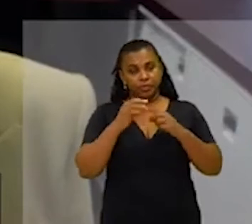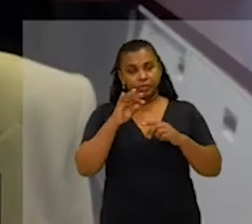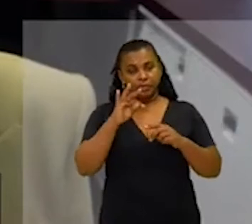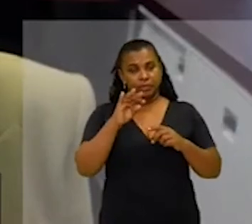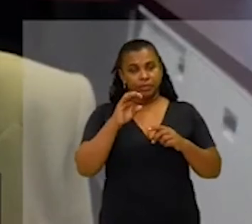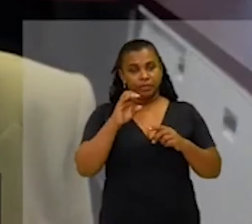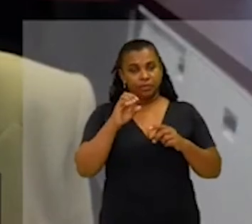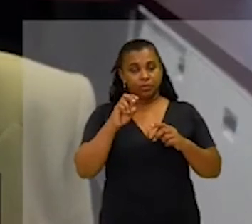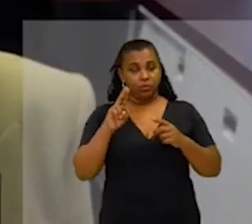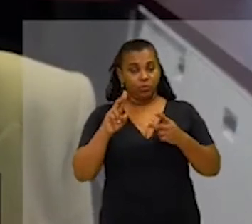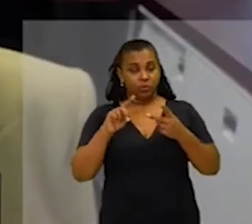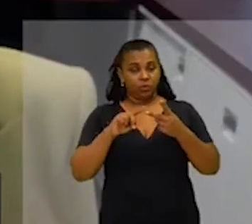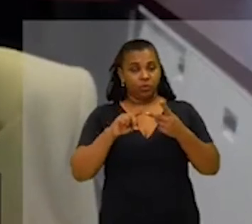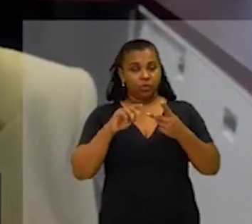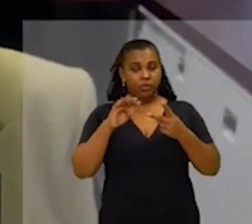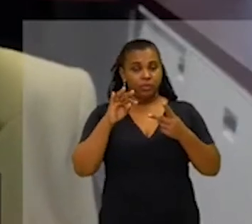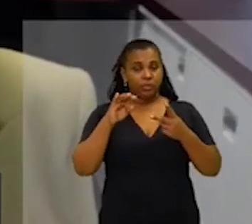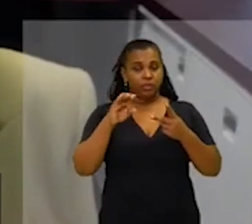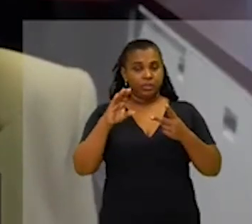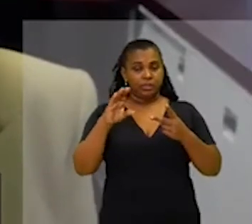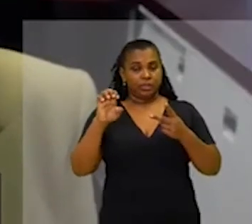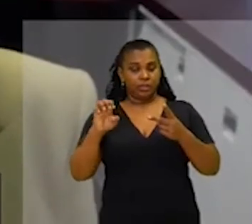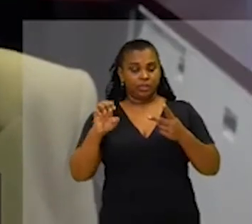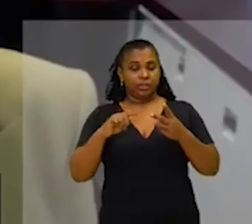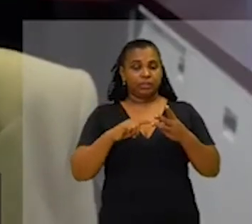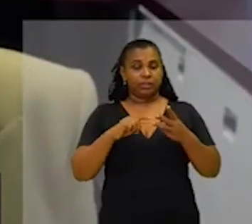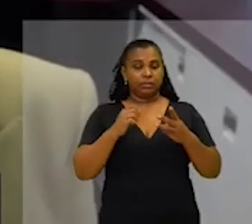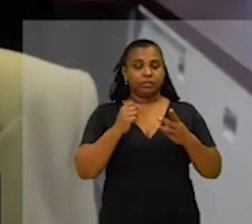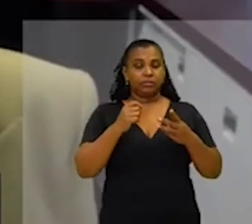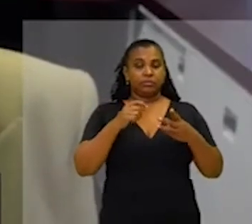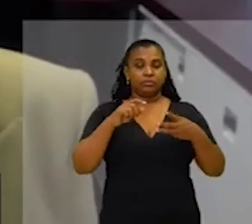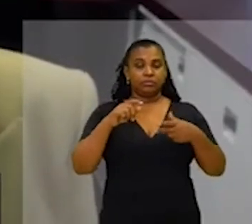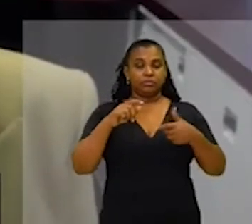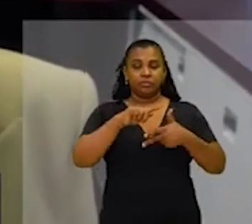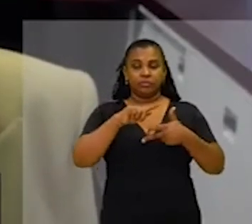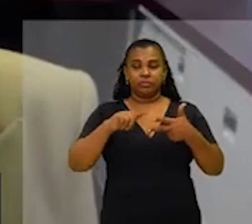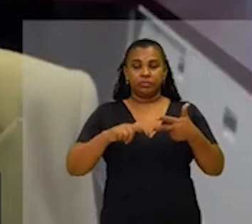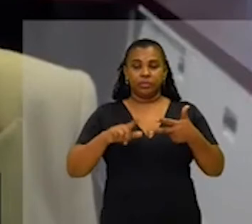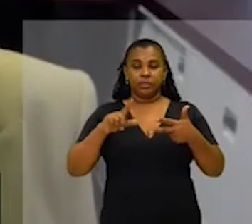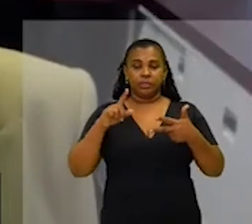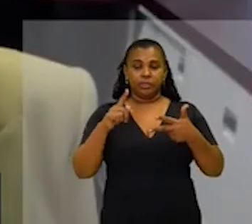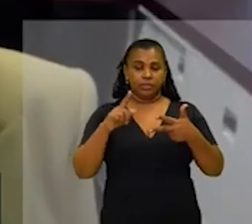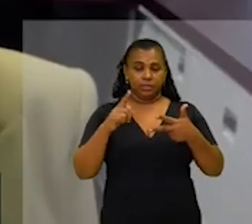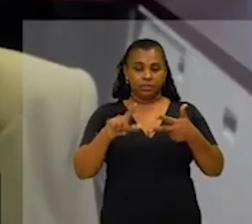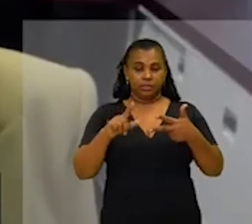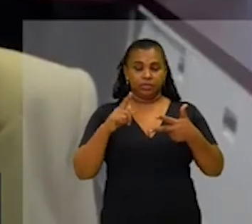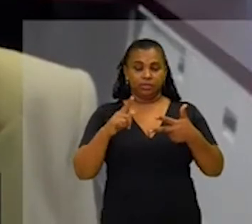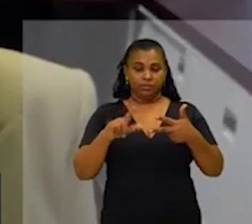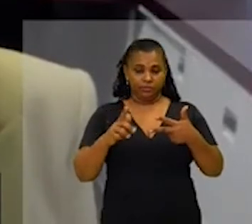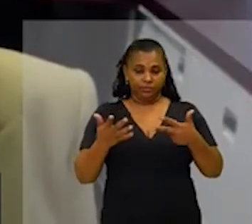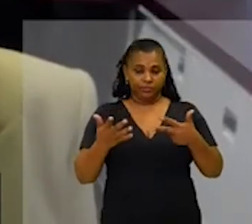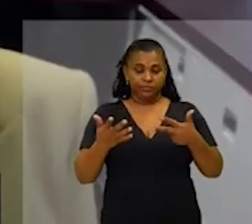do próximo do Poder Legislativo ao o outro com outros com menos transparência ou com mais ou